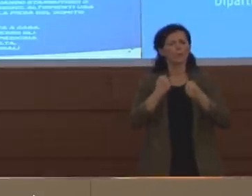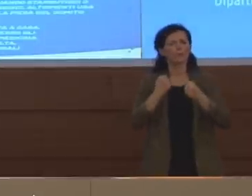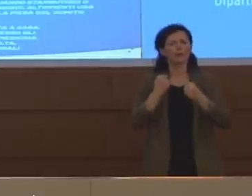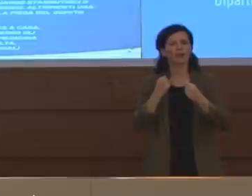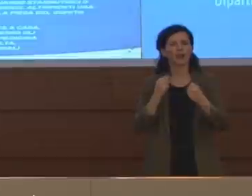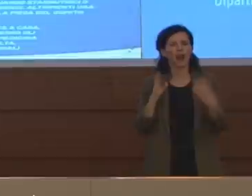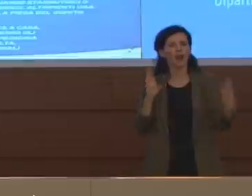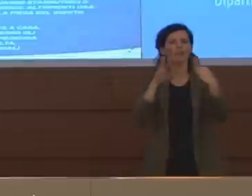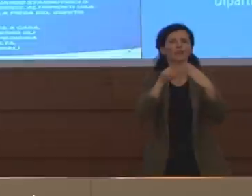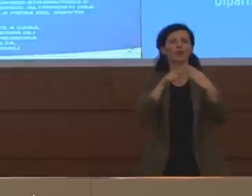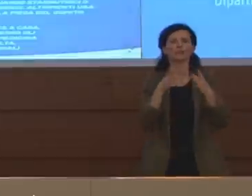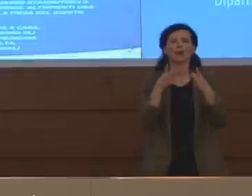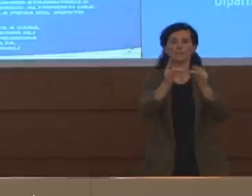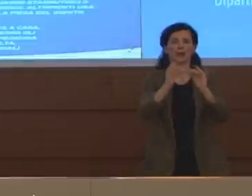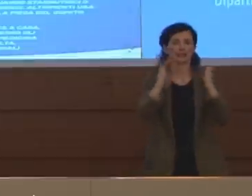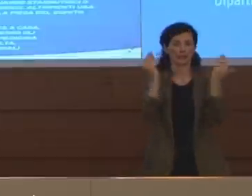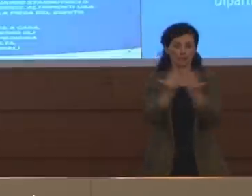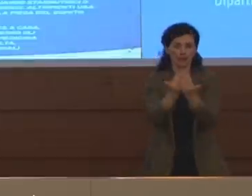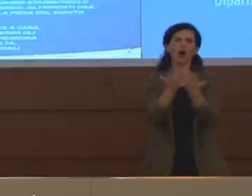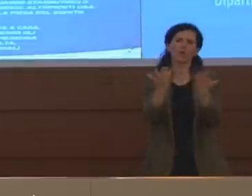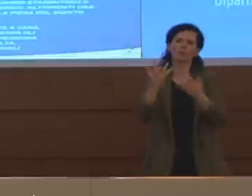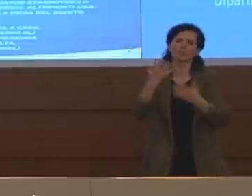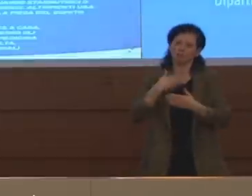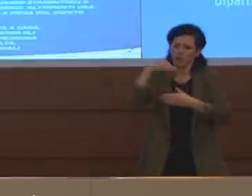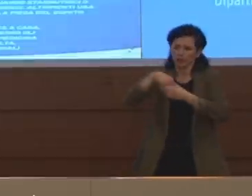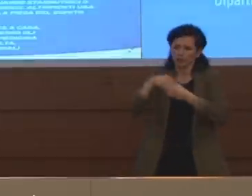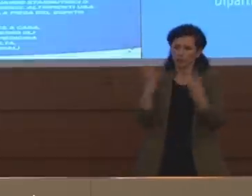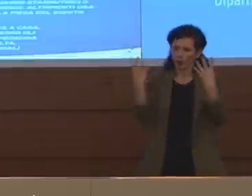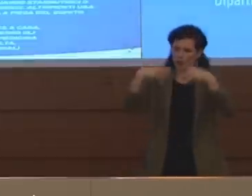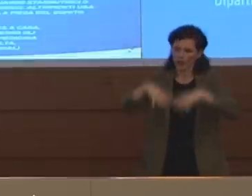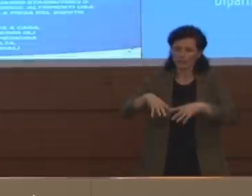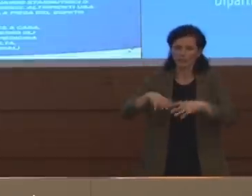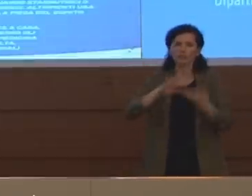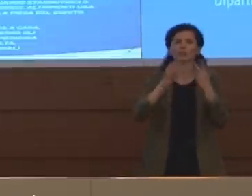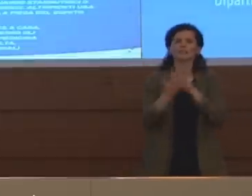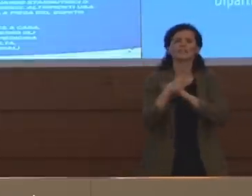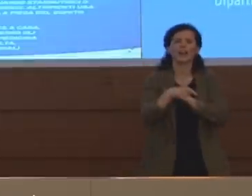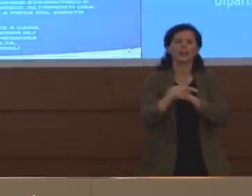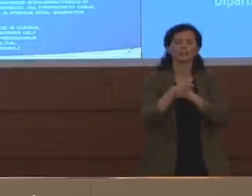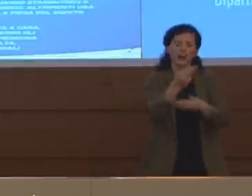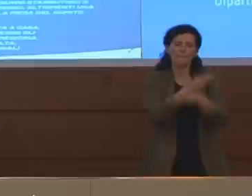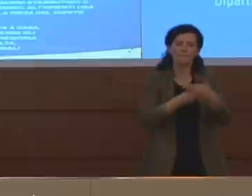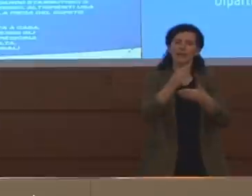organizzativa che ha portato poi al famoso piano di incremento delle terapie